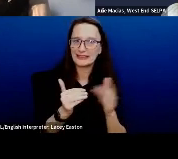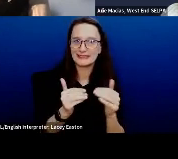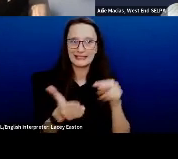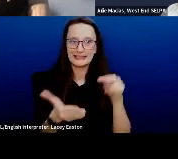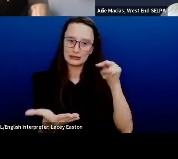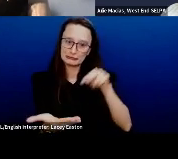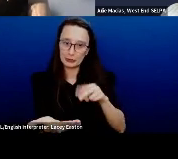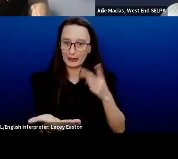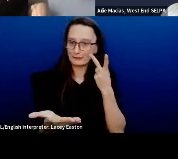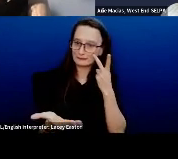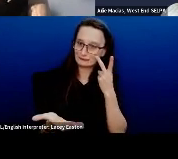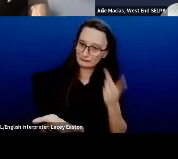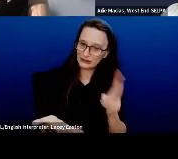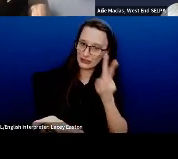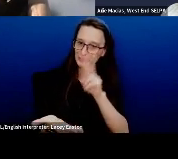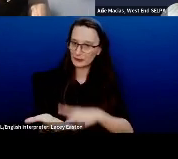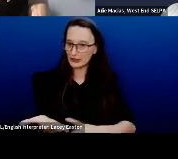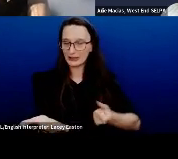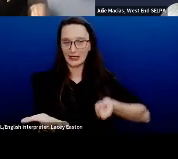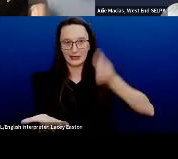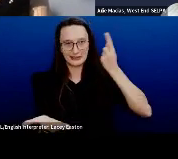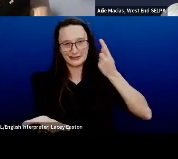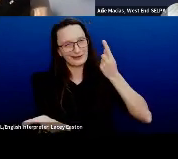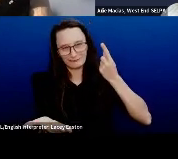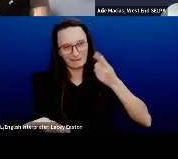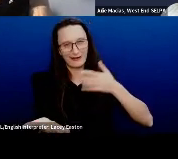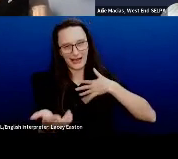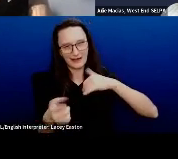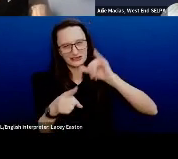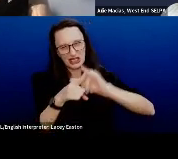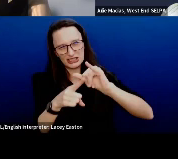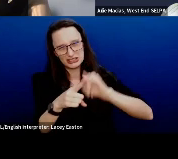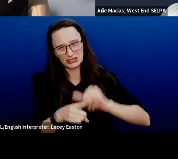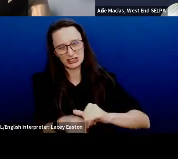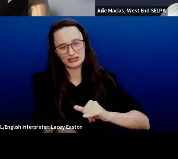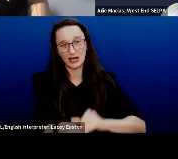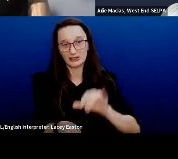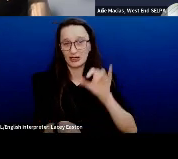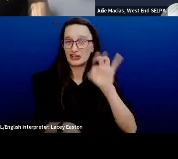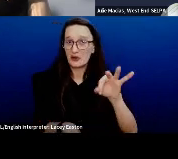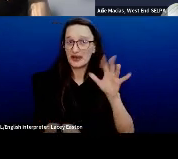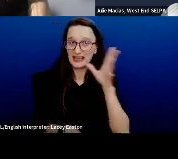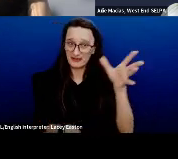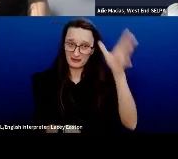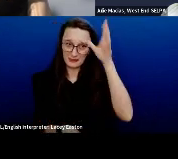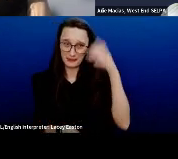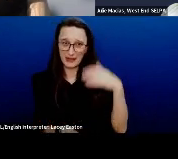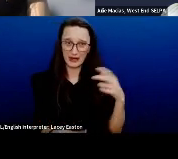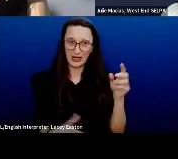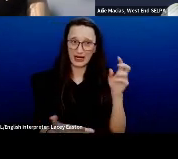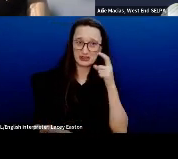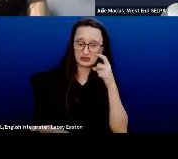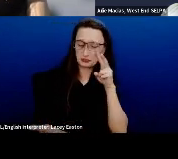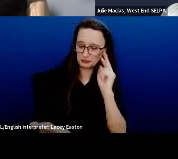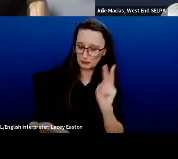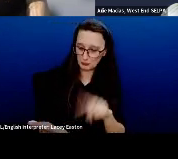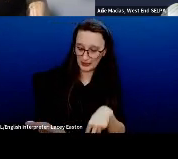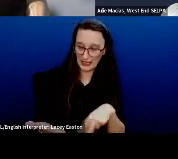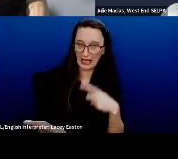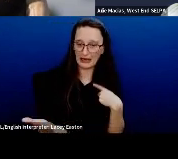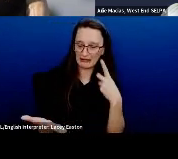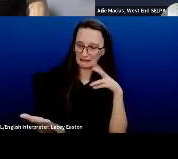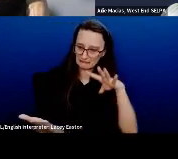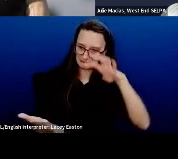a los padres a que se comuniquen si tienen preguntas sobre la carta, ya que tiene un formato particular